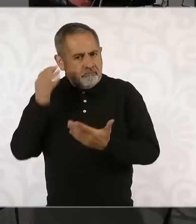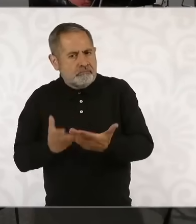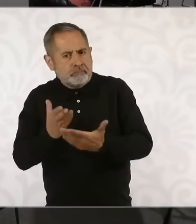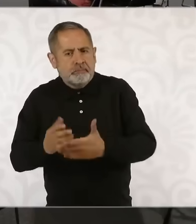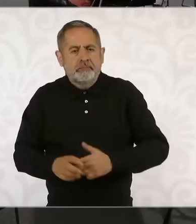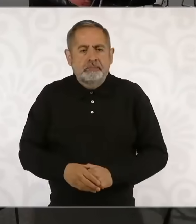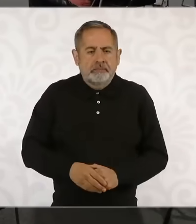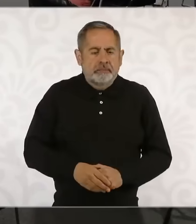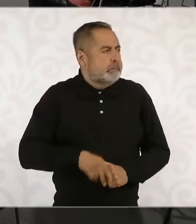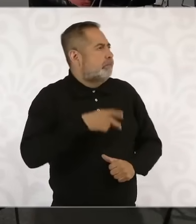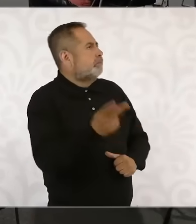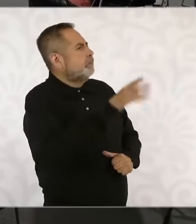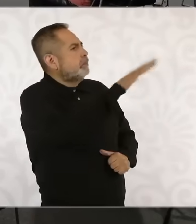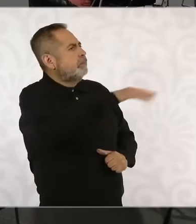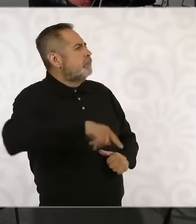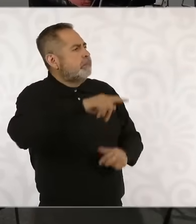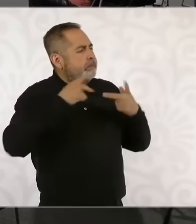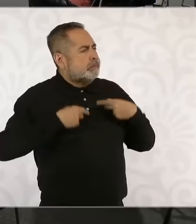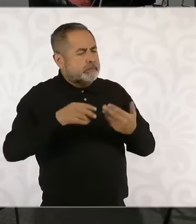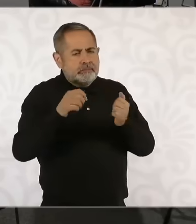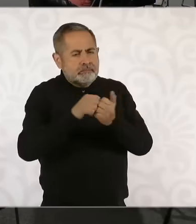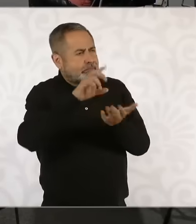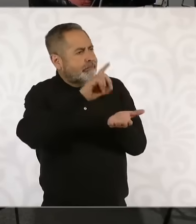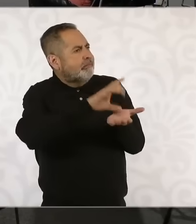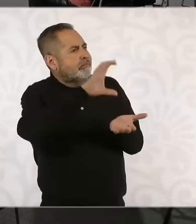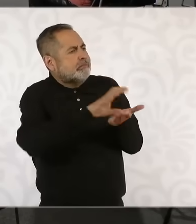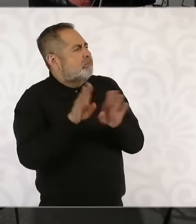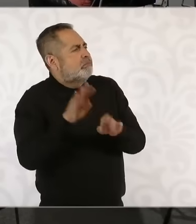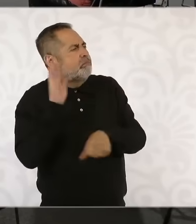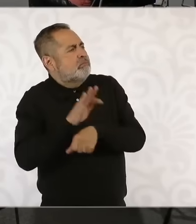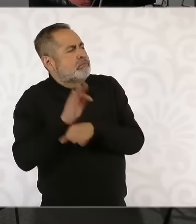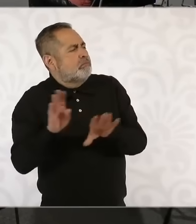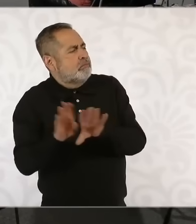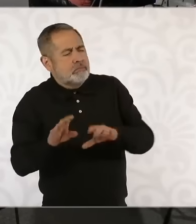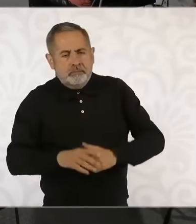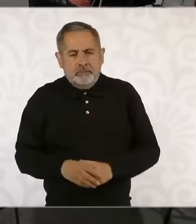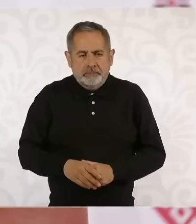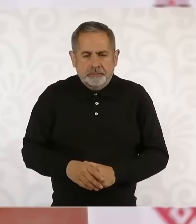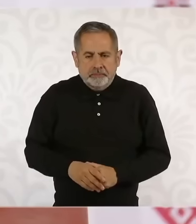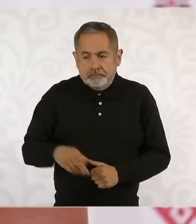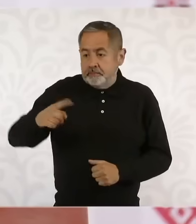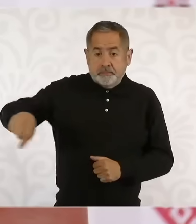discapacidad, ¿cómo se verían beneficiadas de este programa? Bueno, primero reciben su pensión y la